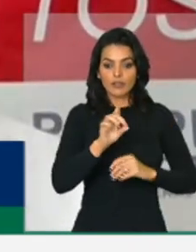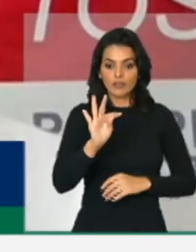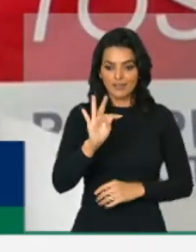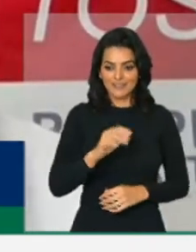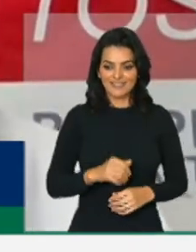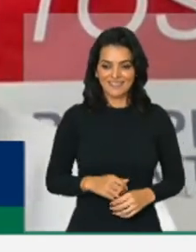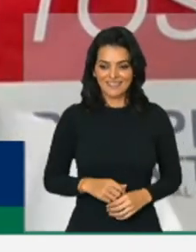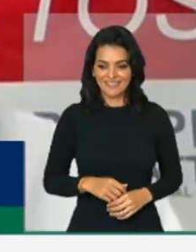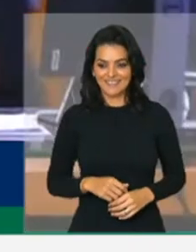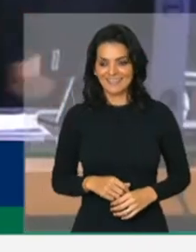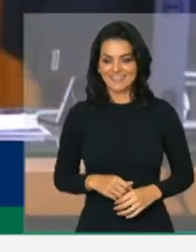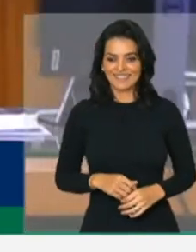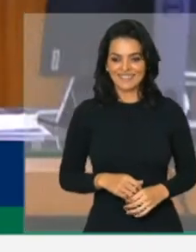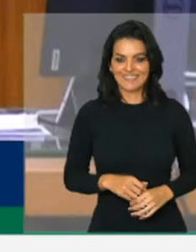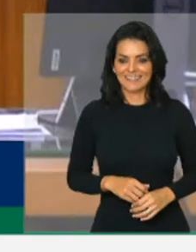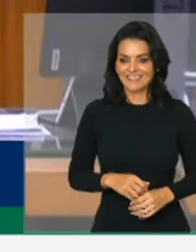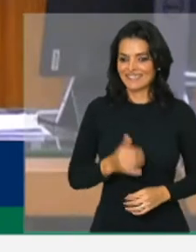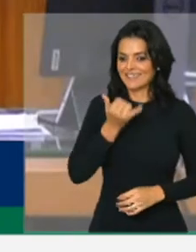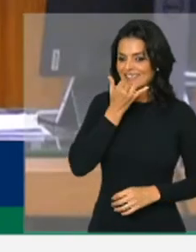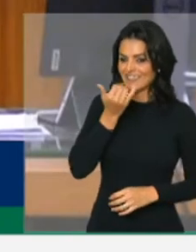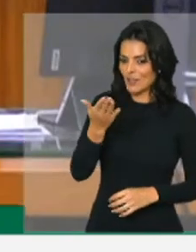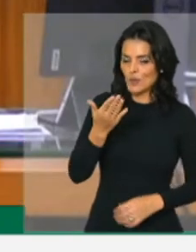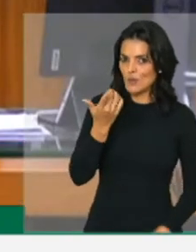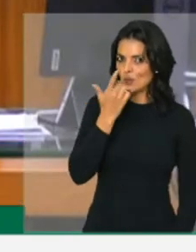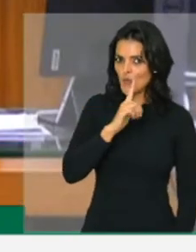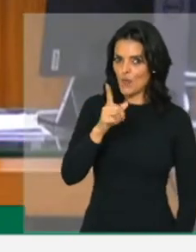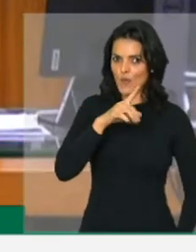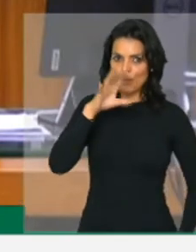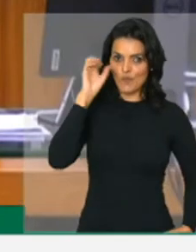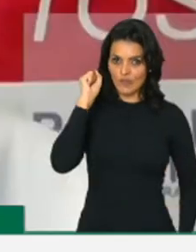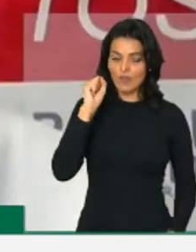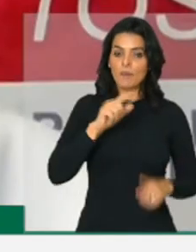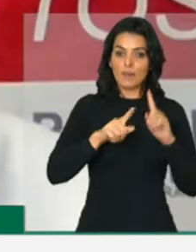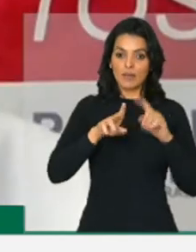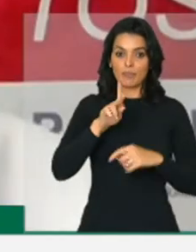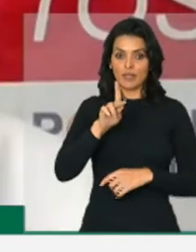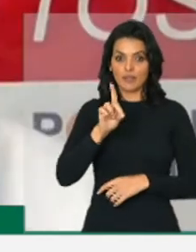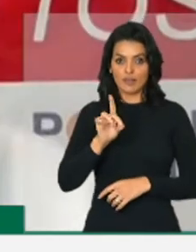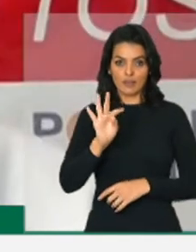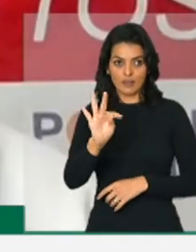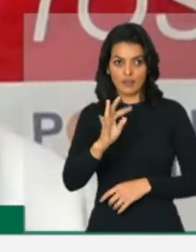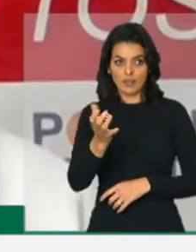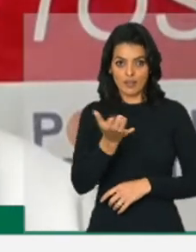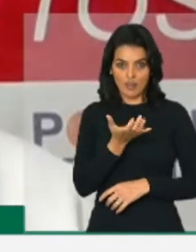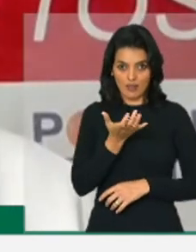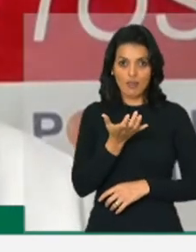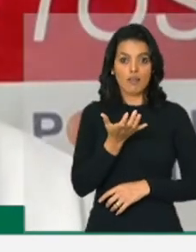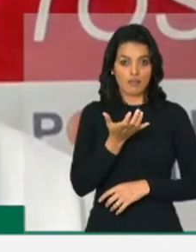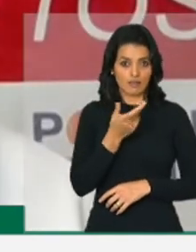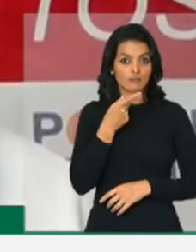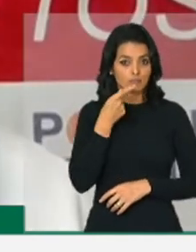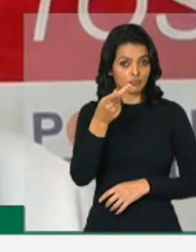CLARO, PERANTE TODOS QUE ESSA MEDIDA PROVISÓRIA NÓS QUEREMOS VOTÁ-LO E VOTAR A FAVOR DA MEDIDA PROVISÓRIA. POR ISSO NÓS ESTAMOS DESTACANDO E PREFERINDO A